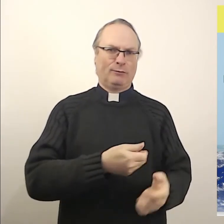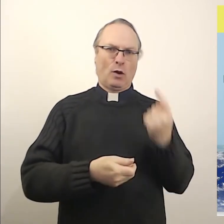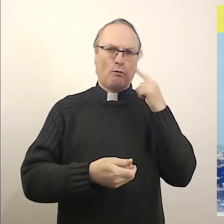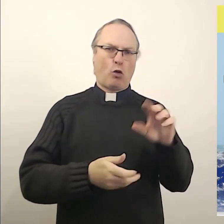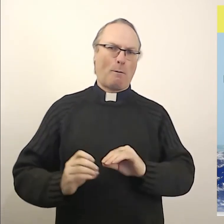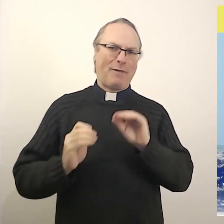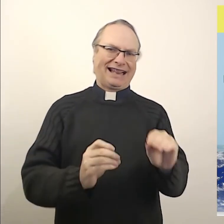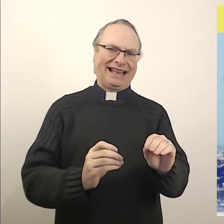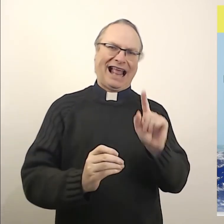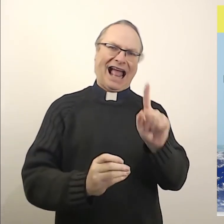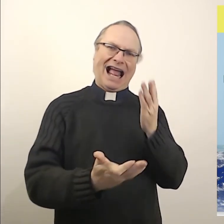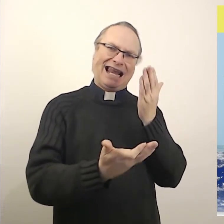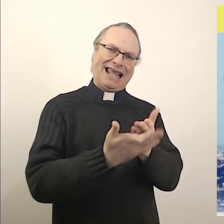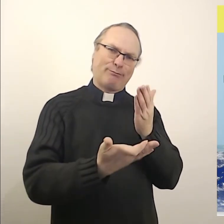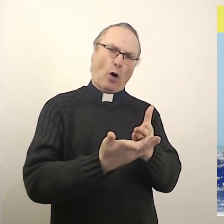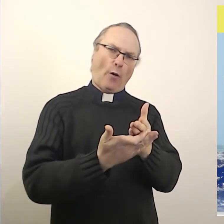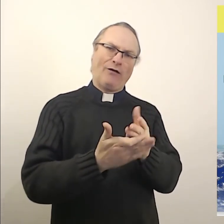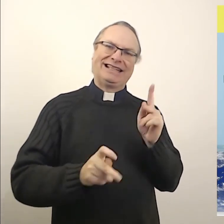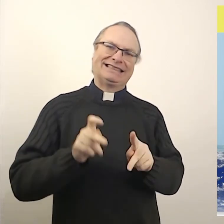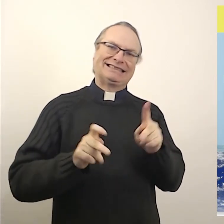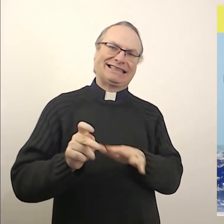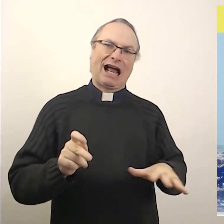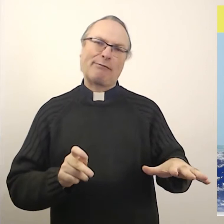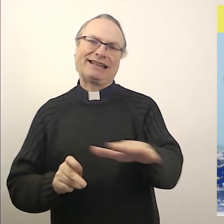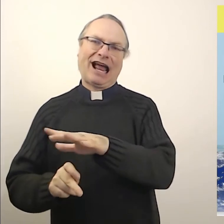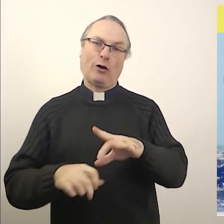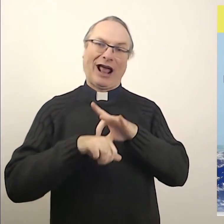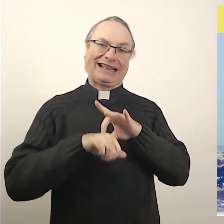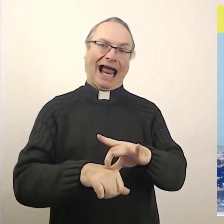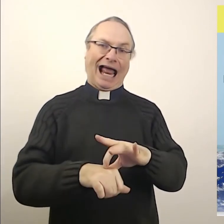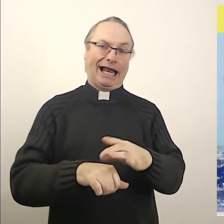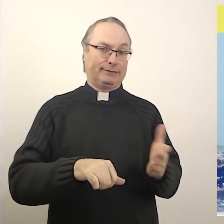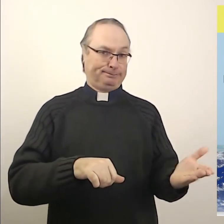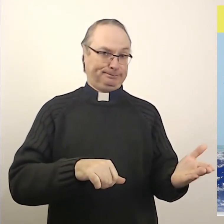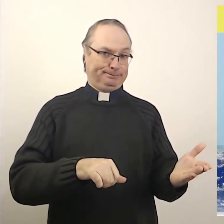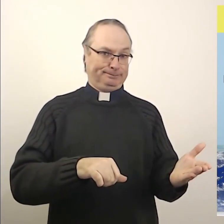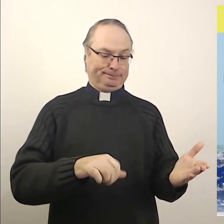pour mettre à l'épreuve les habitants de la terre.